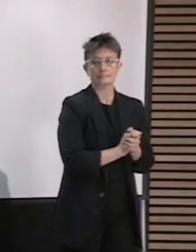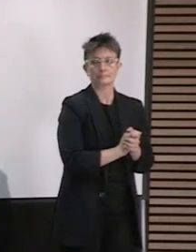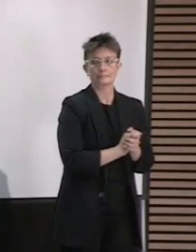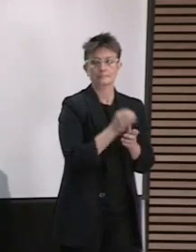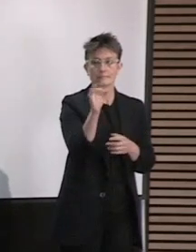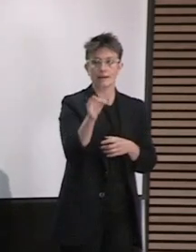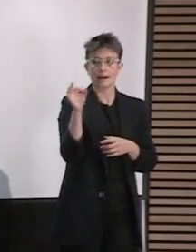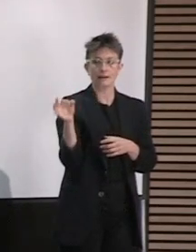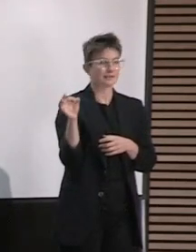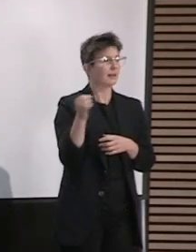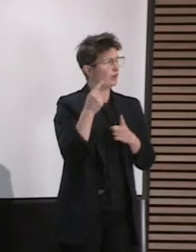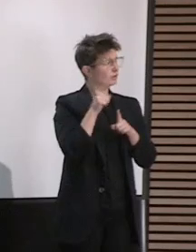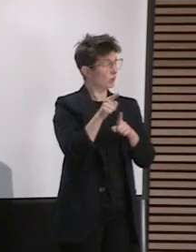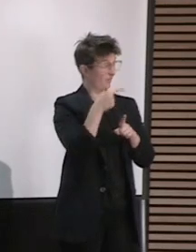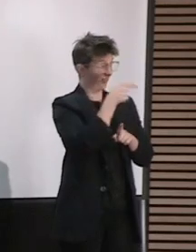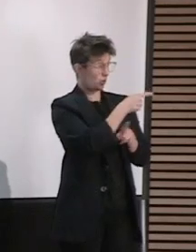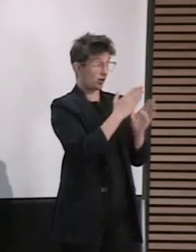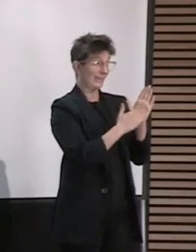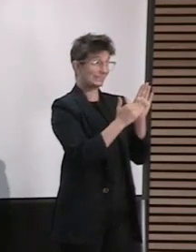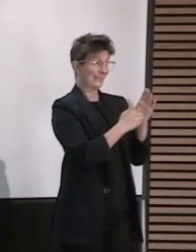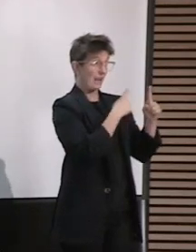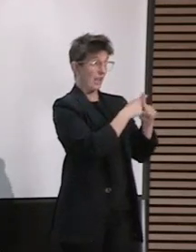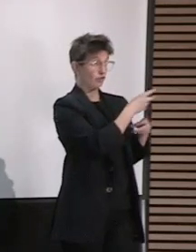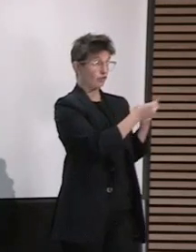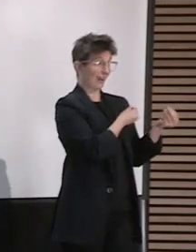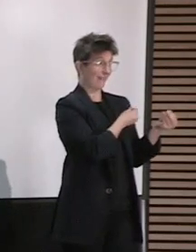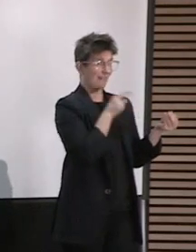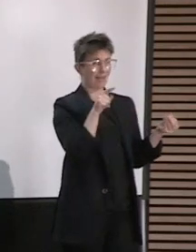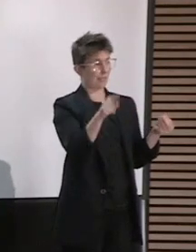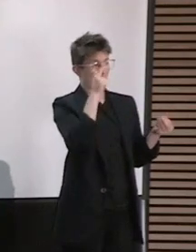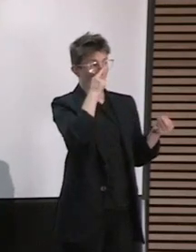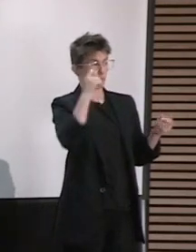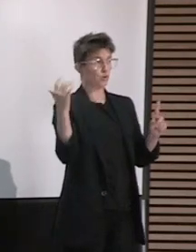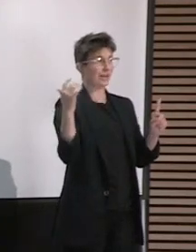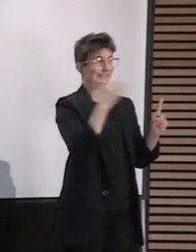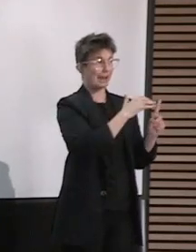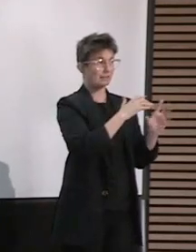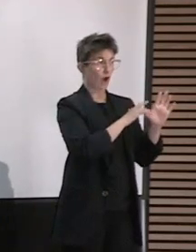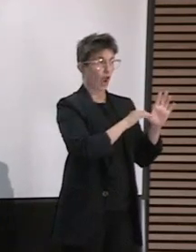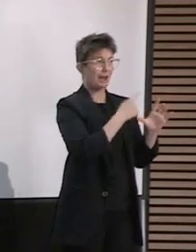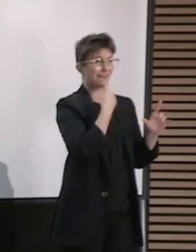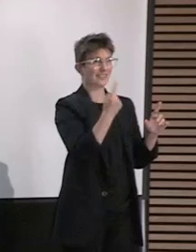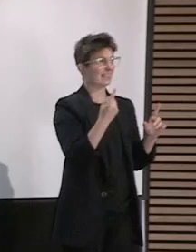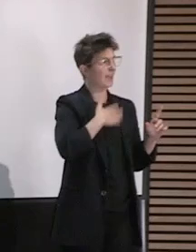e mohio ana ahau he raru mo te tini o te iwi, engari kei roto i te. Tikanga o etahi tautoko